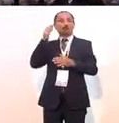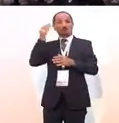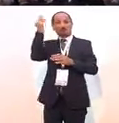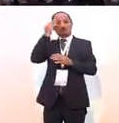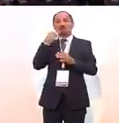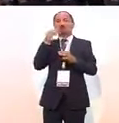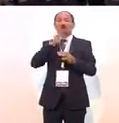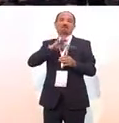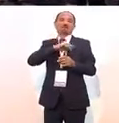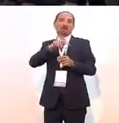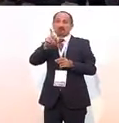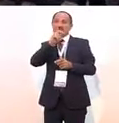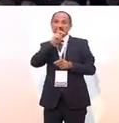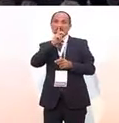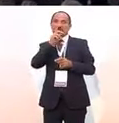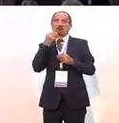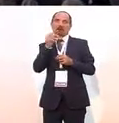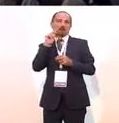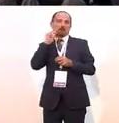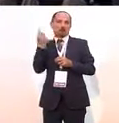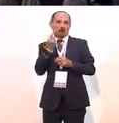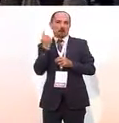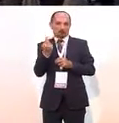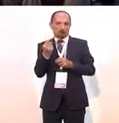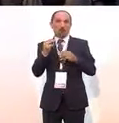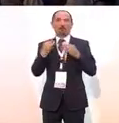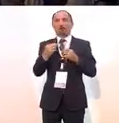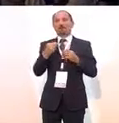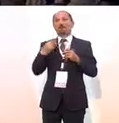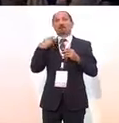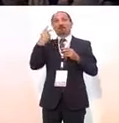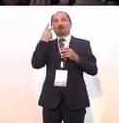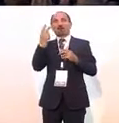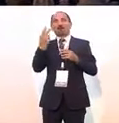conviene stare zitto perché meglio così”. Se noi guardiamo la campagna elettorale con